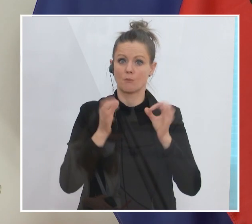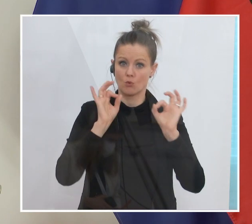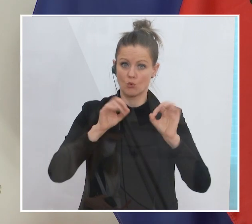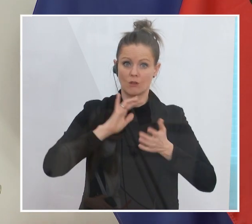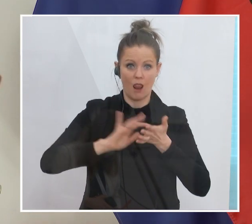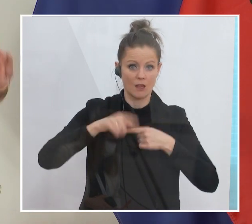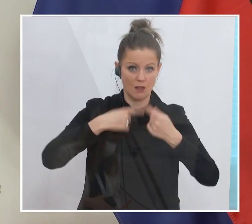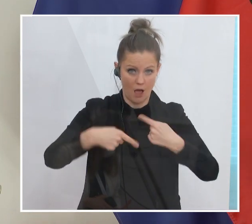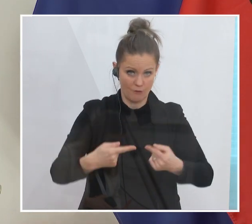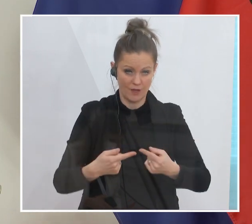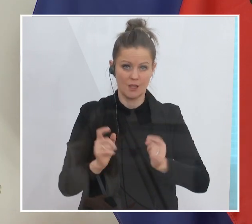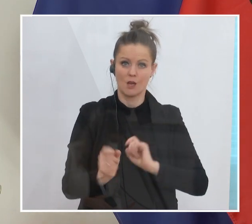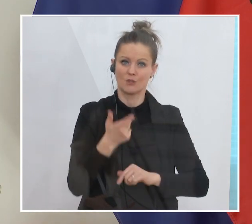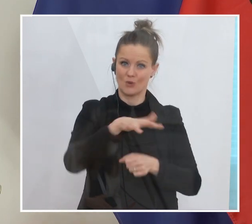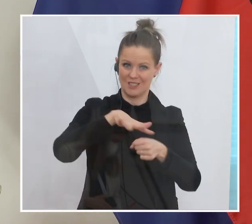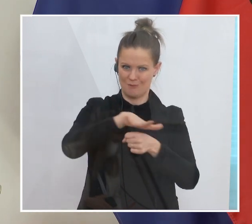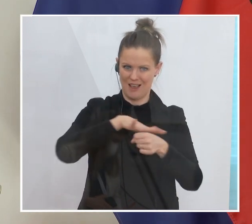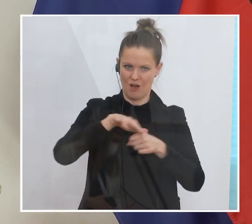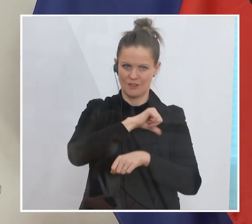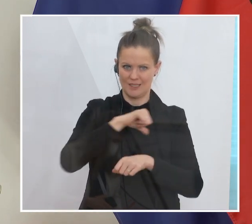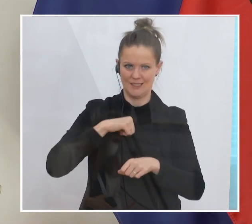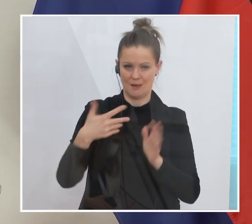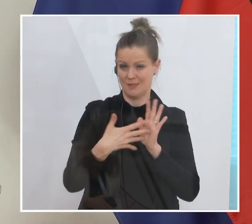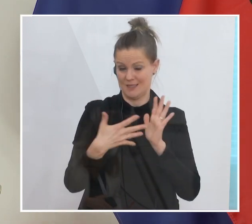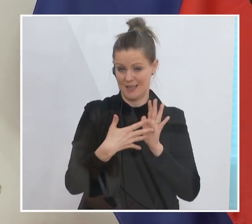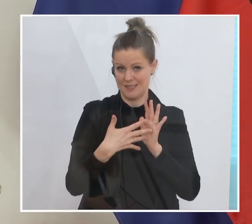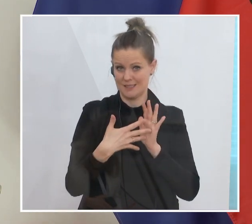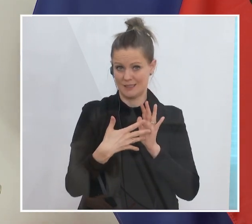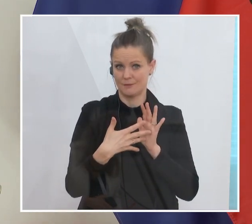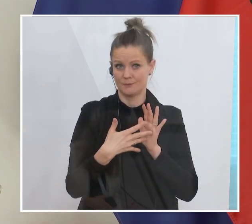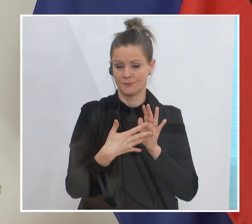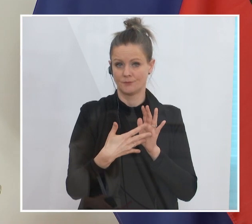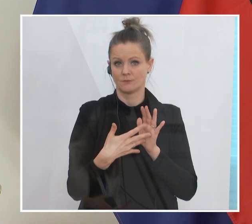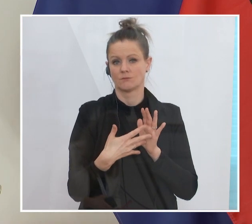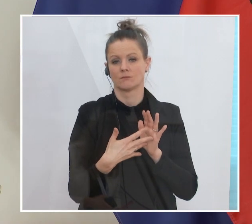wir halt vor allem auch im Bereich der Selbsttests mit diesen Veranstaltungen,